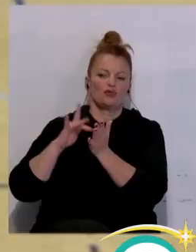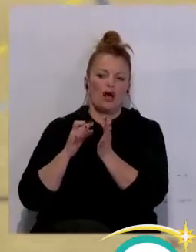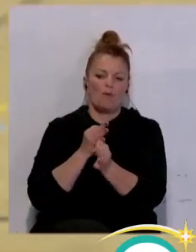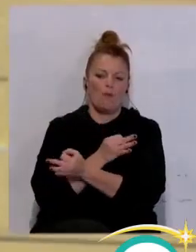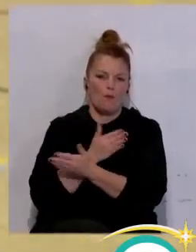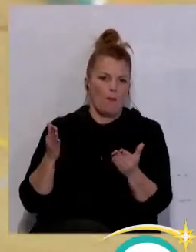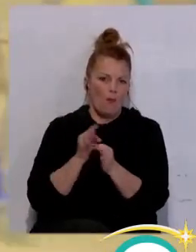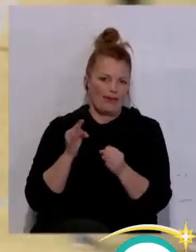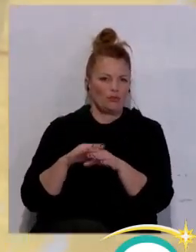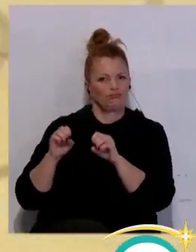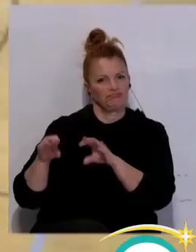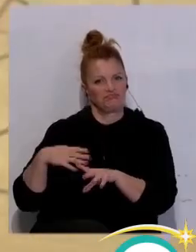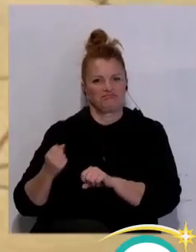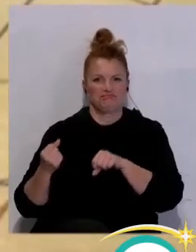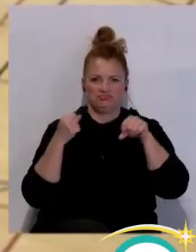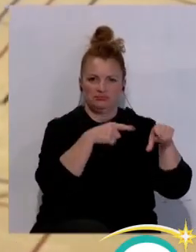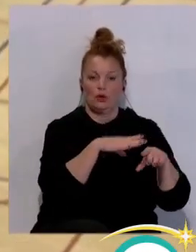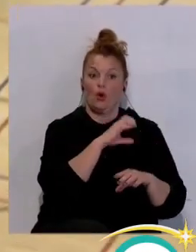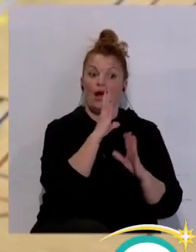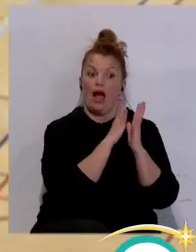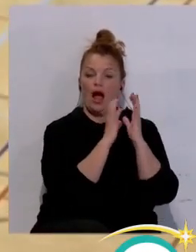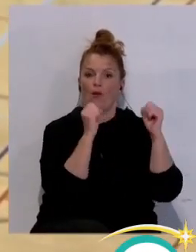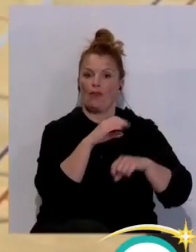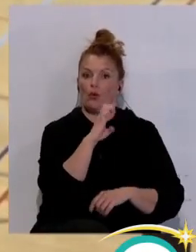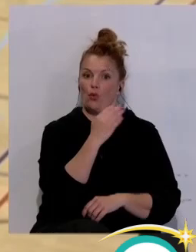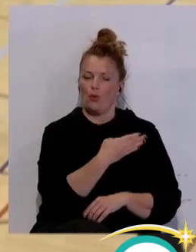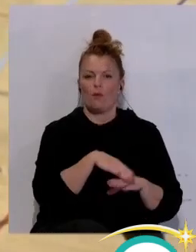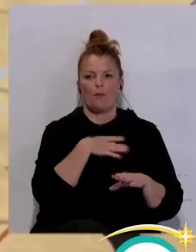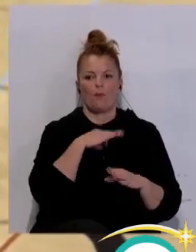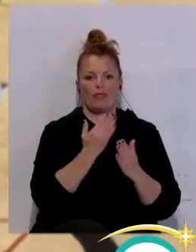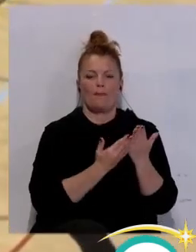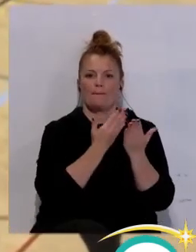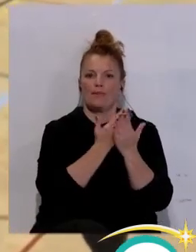el jugador mantenía un acuerdo con el club por el cual podría pedir su carta de libertad para